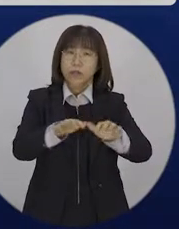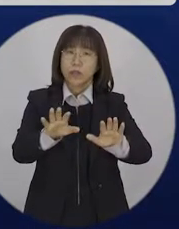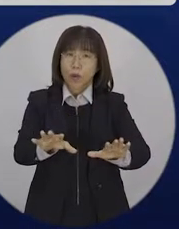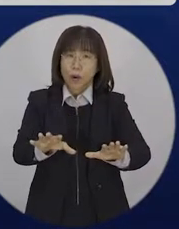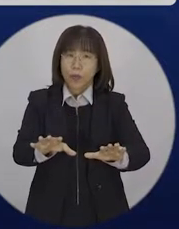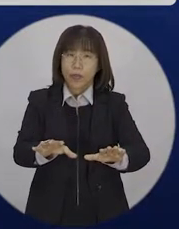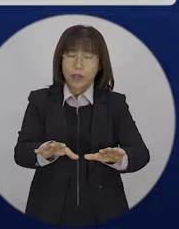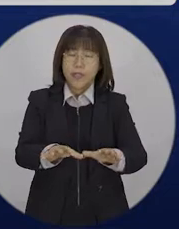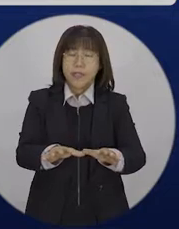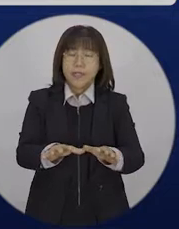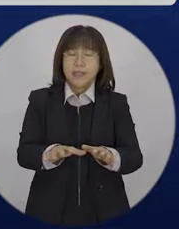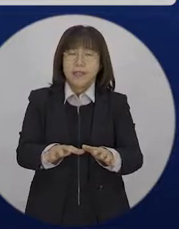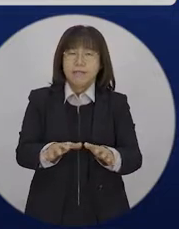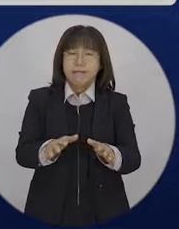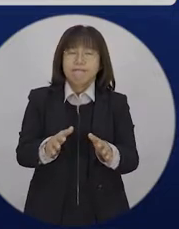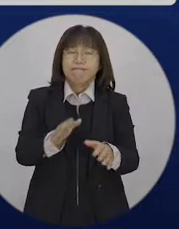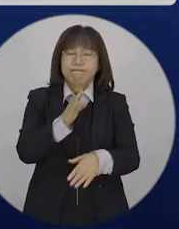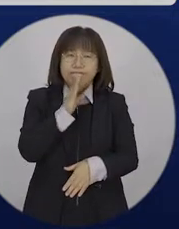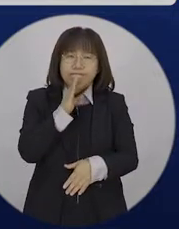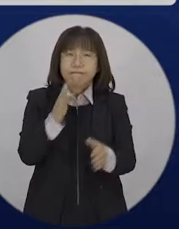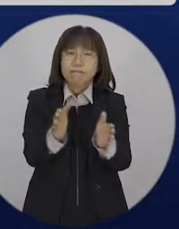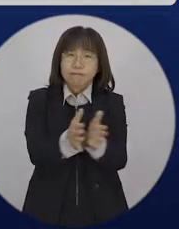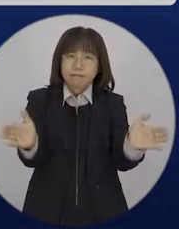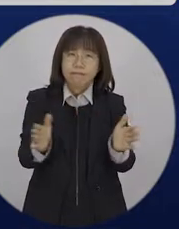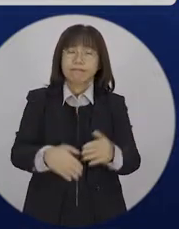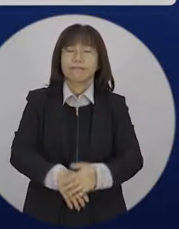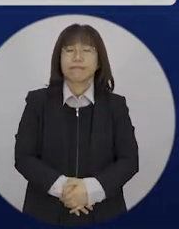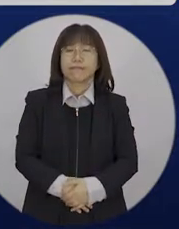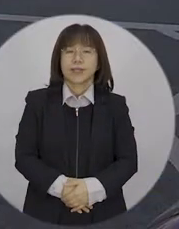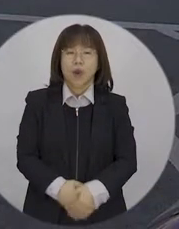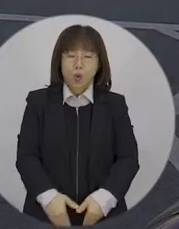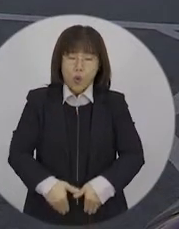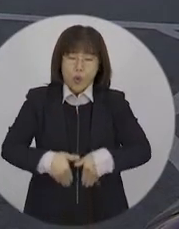setelah operasi uji coba dan pemasangan kursi yang lebih banyak.